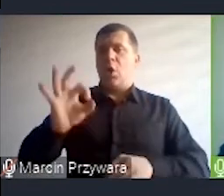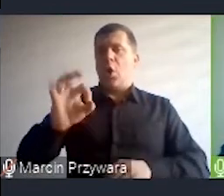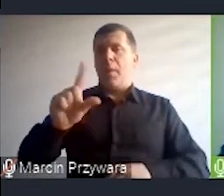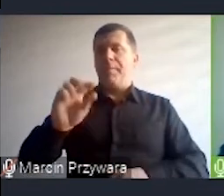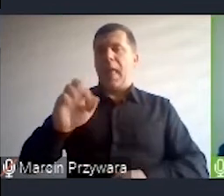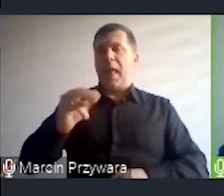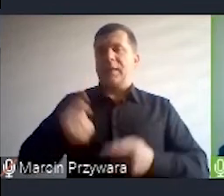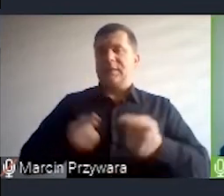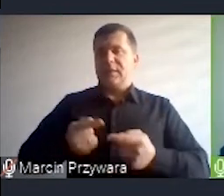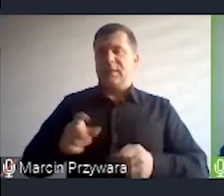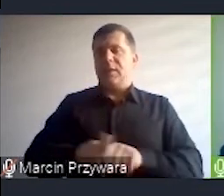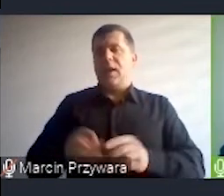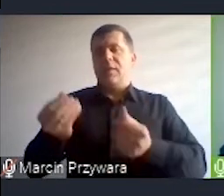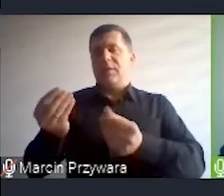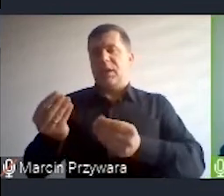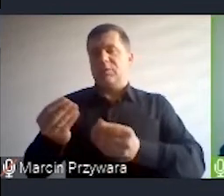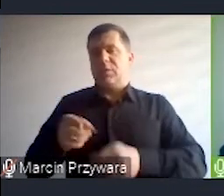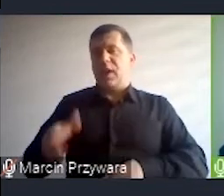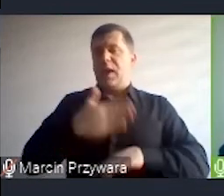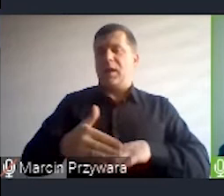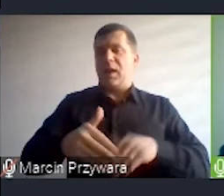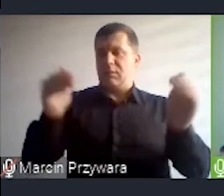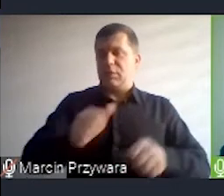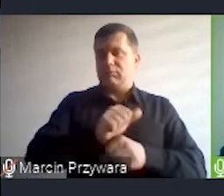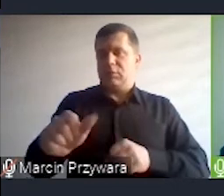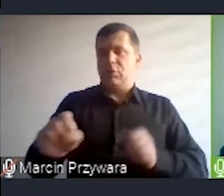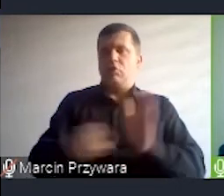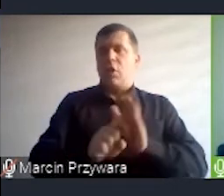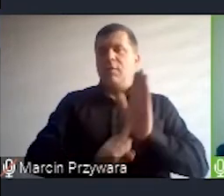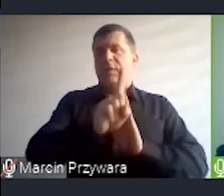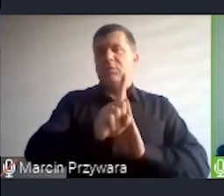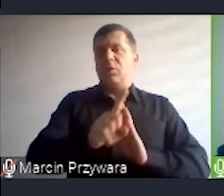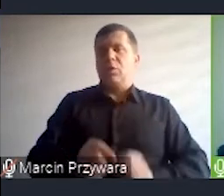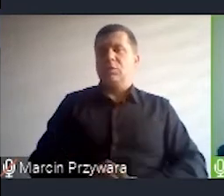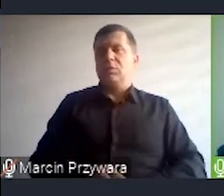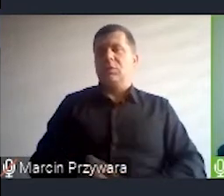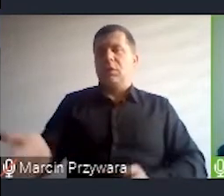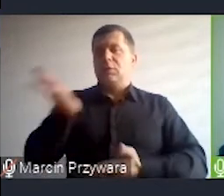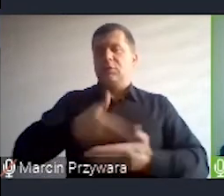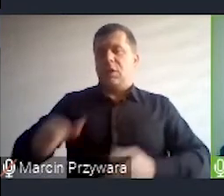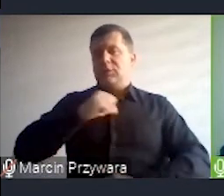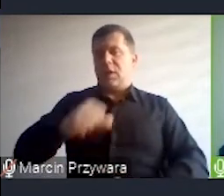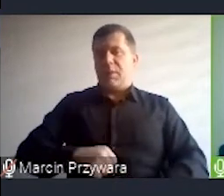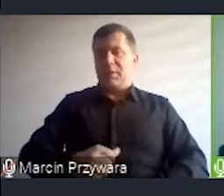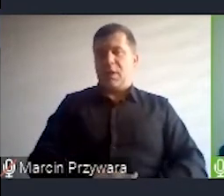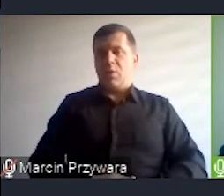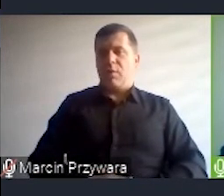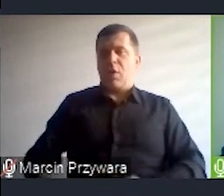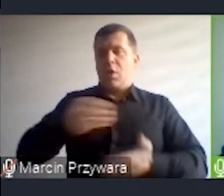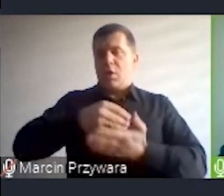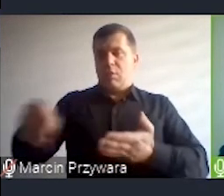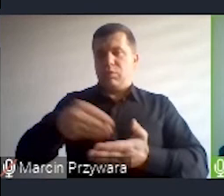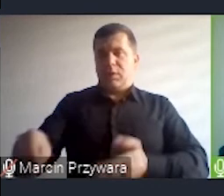i finansowanego – te raty mogą być do wysokości części kapitałowej płacone.